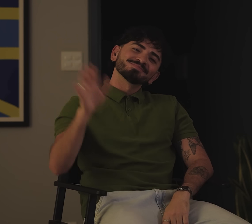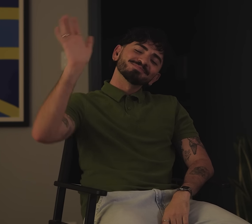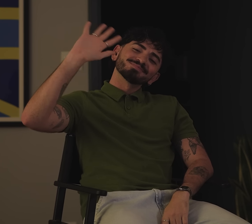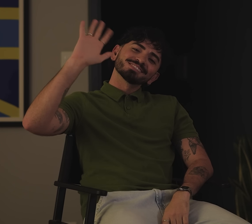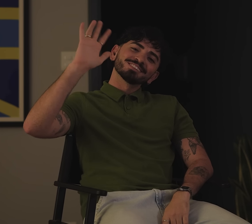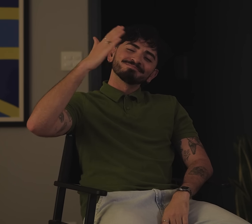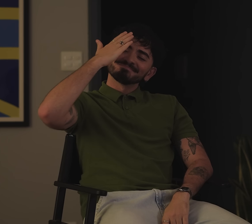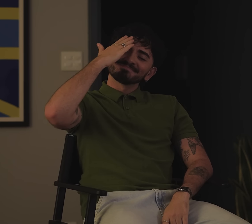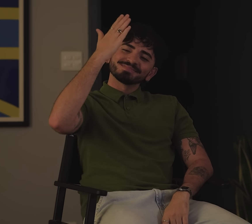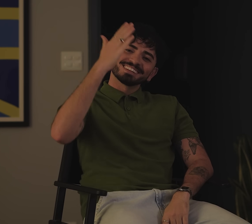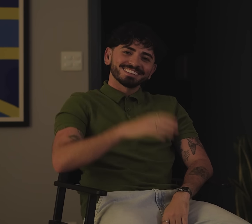Tchau, obrigado!